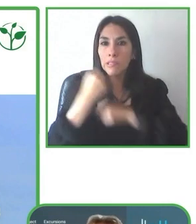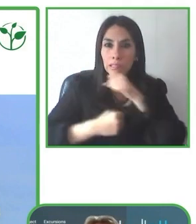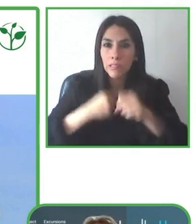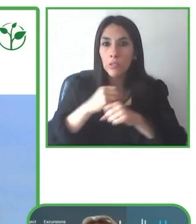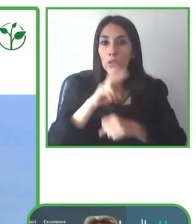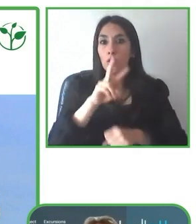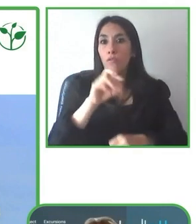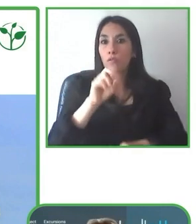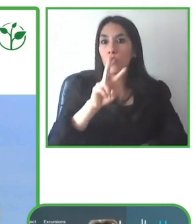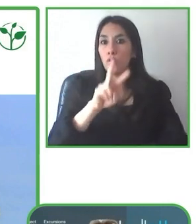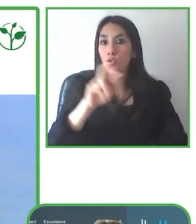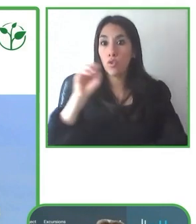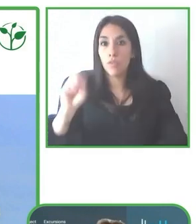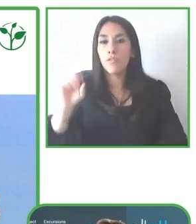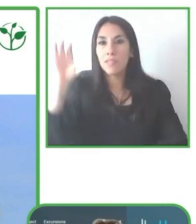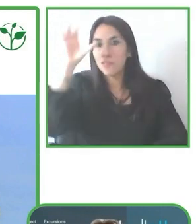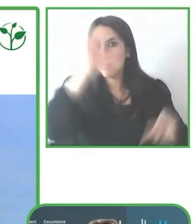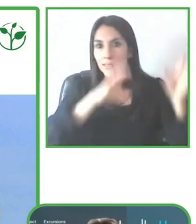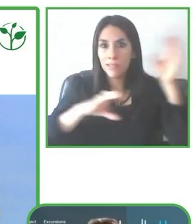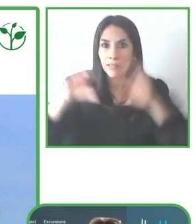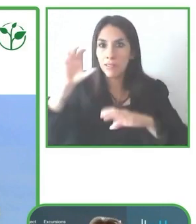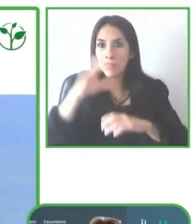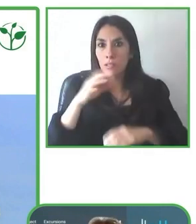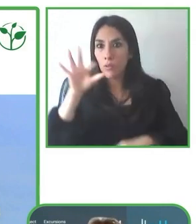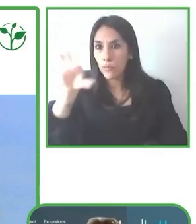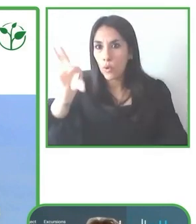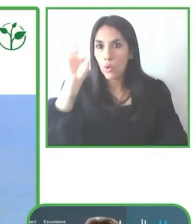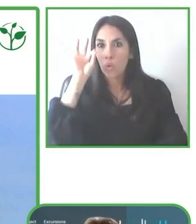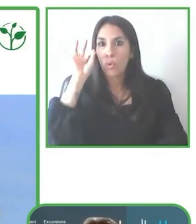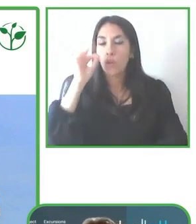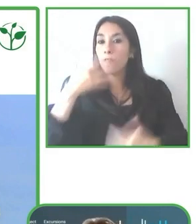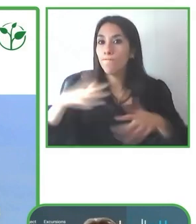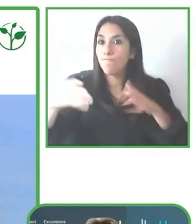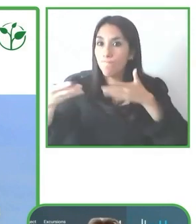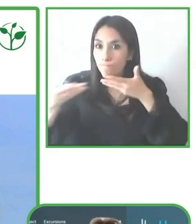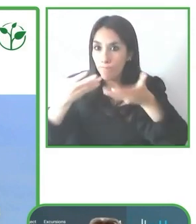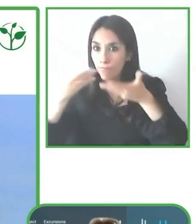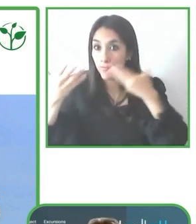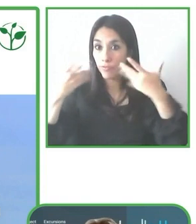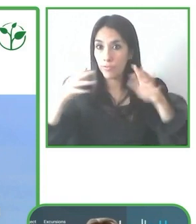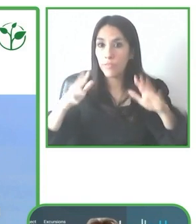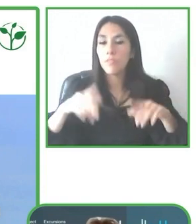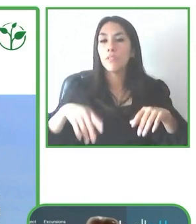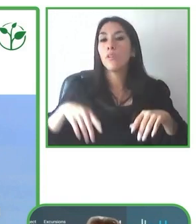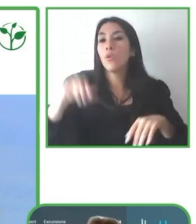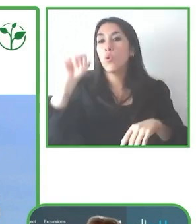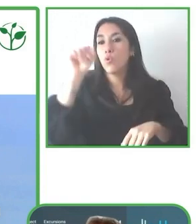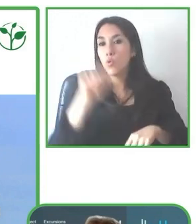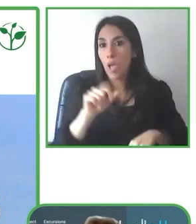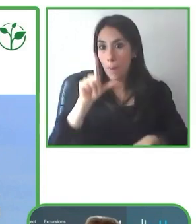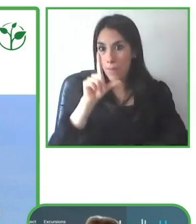tener estas experiencias memorables. Y es justamente a través del uso de este tipo de silla de ruedas que ustedes pueden ver